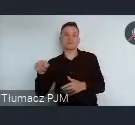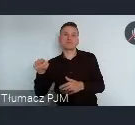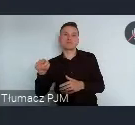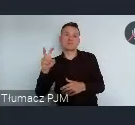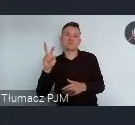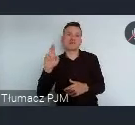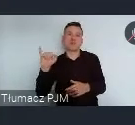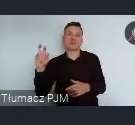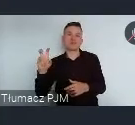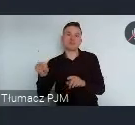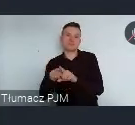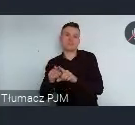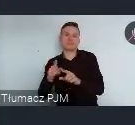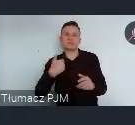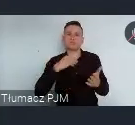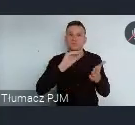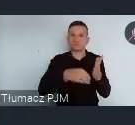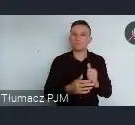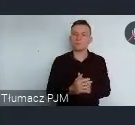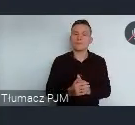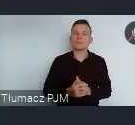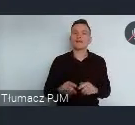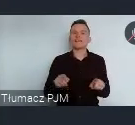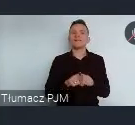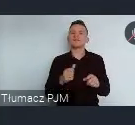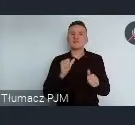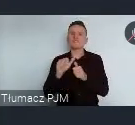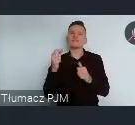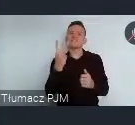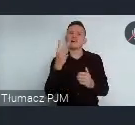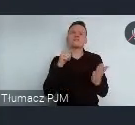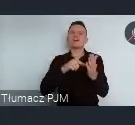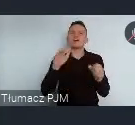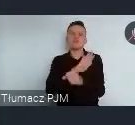przyjęliśmy sobie również dwa cele uzupełniające, między innymi działania na rzecz ochrony klimatu,